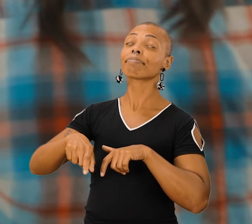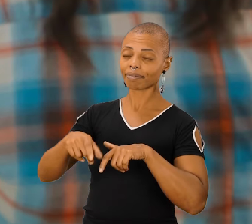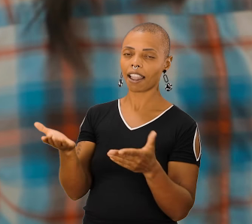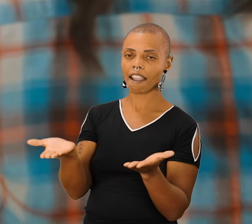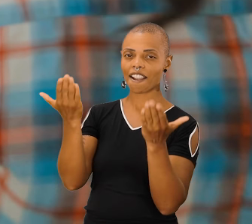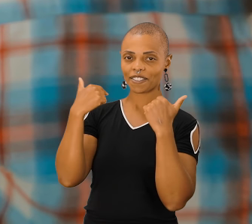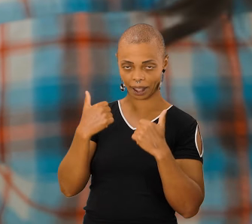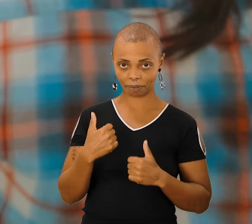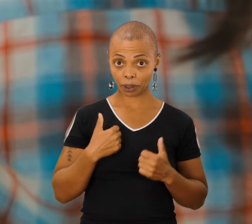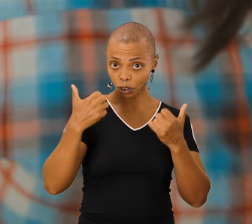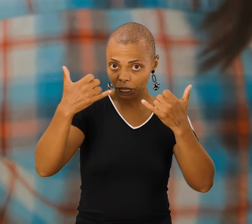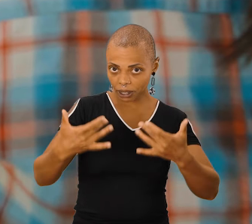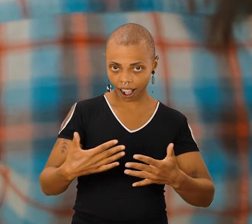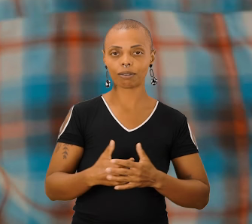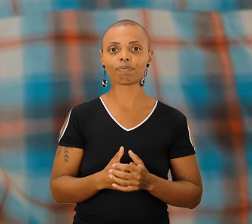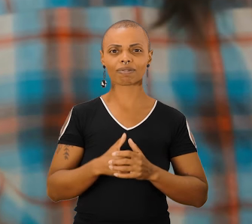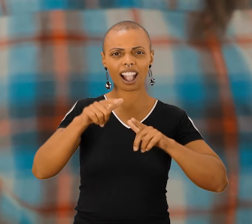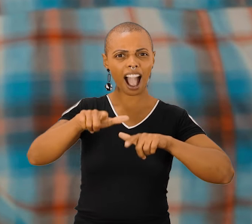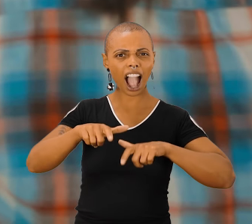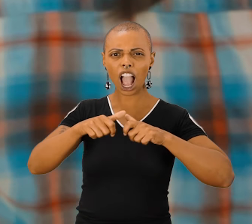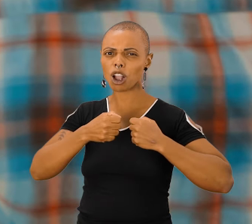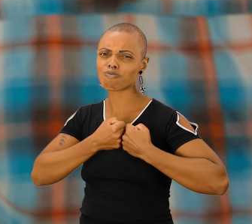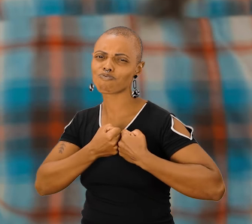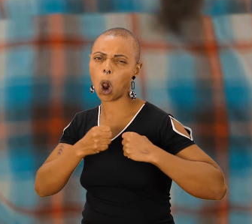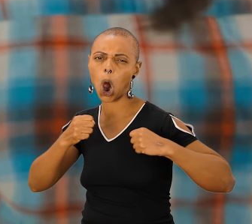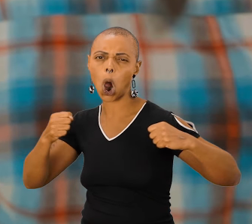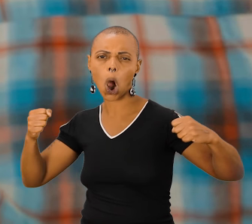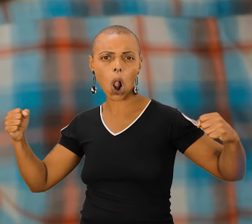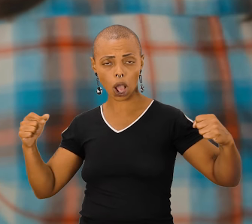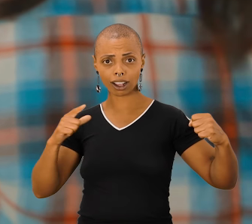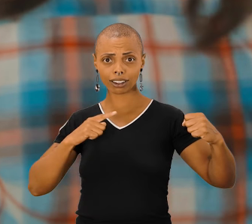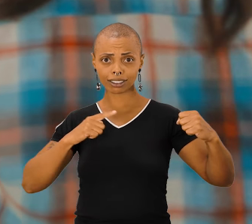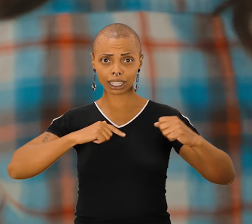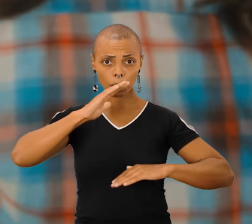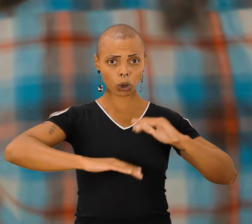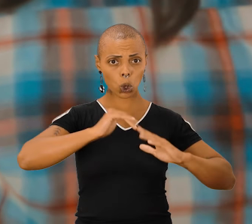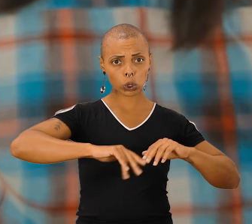O Agro é enorme. Ele é todo uma cadeia produtiva relacionada e integrada